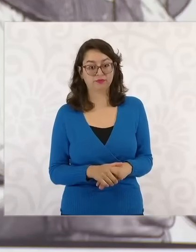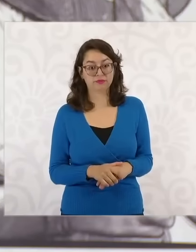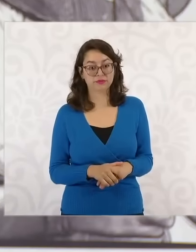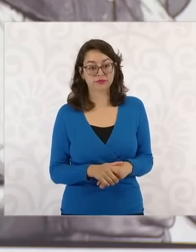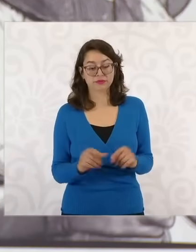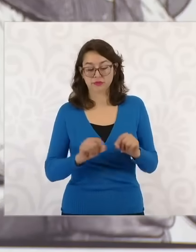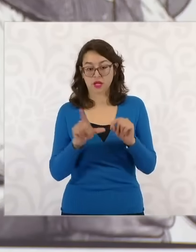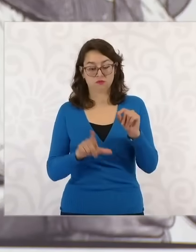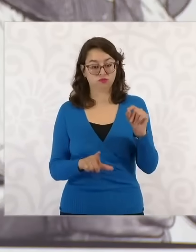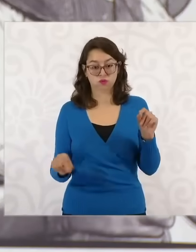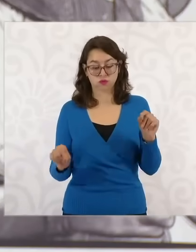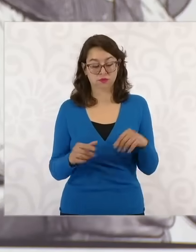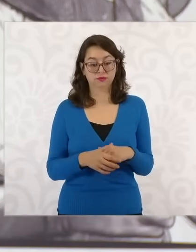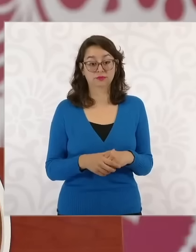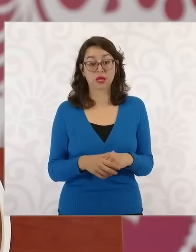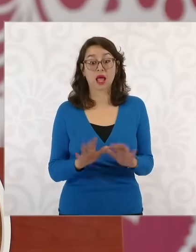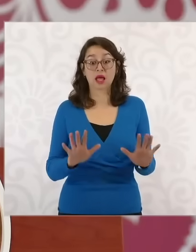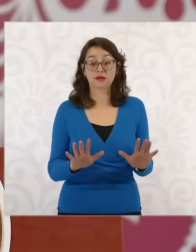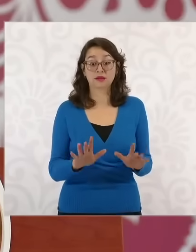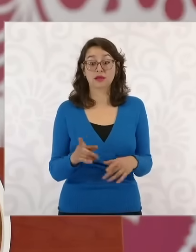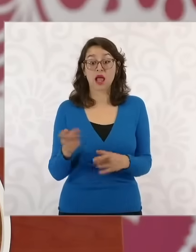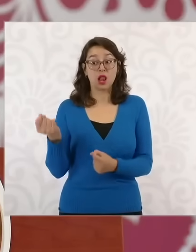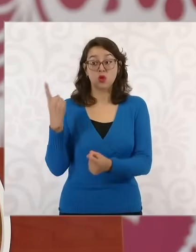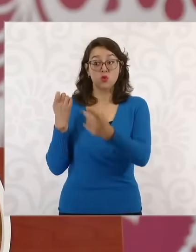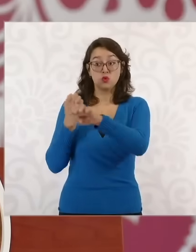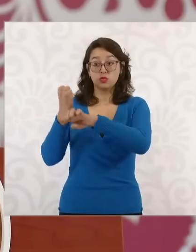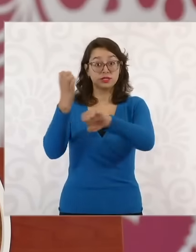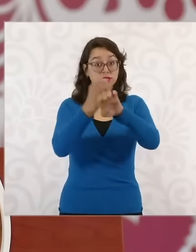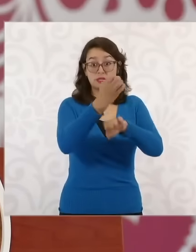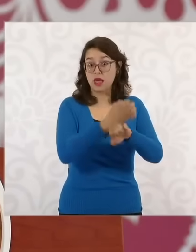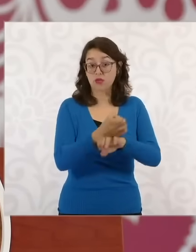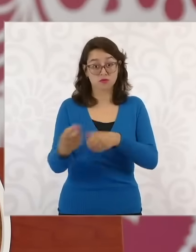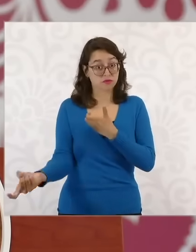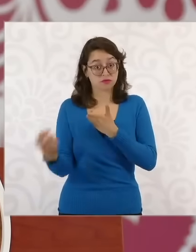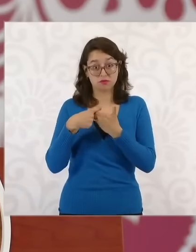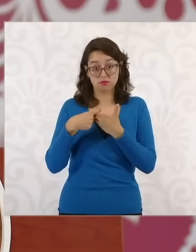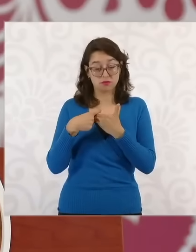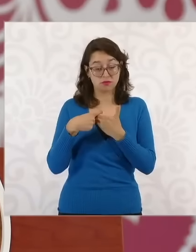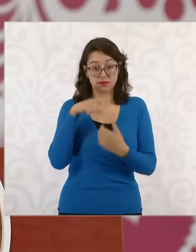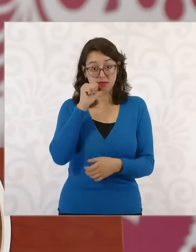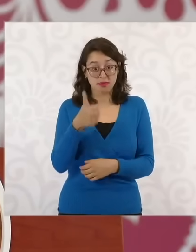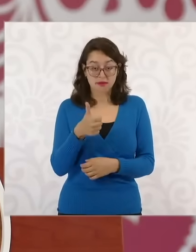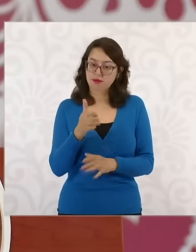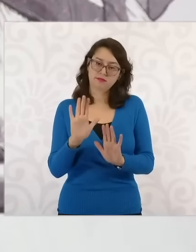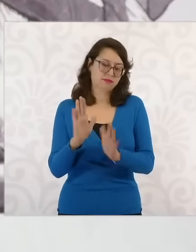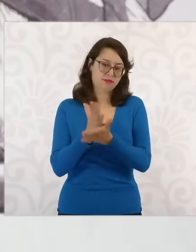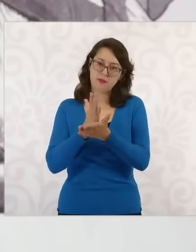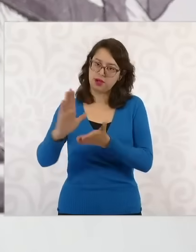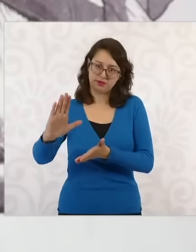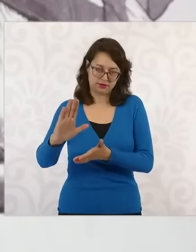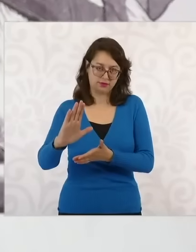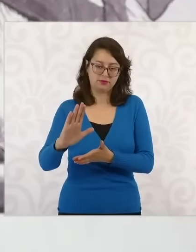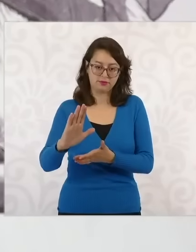país, con excepción de los estados que no están incorporados al IM Bienestar. ¿Qué estados son?